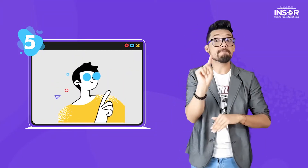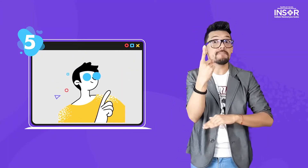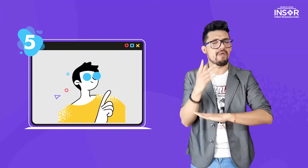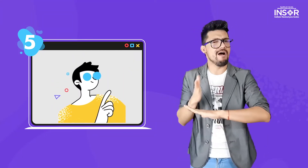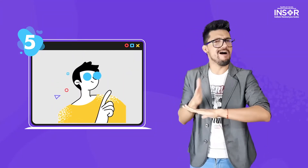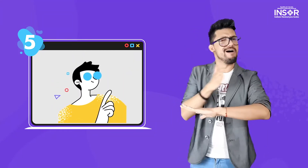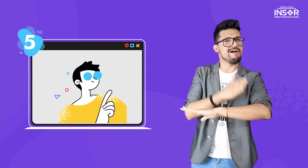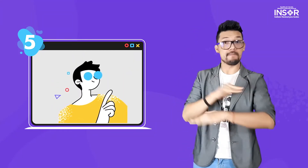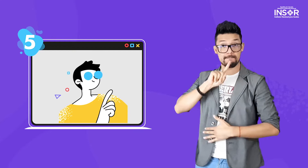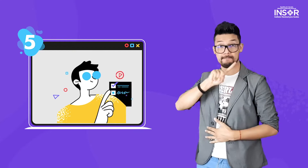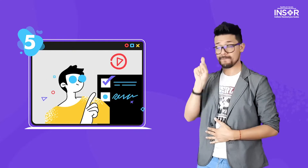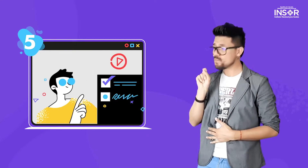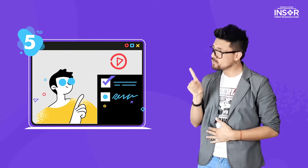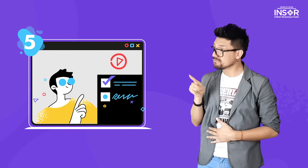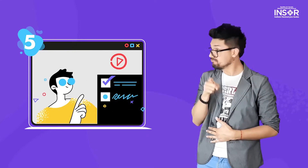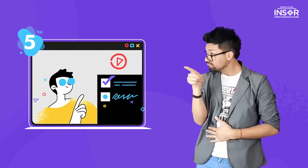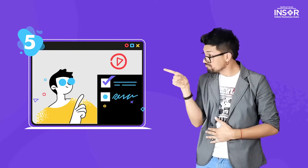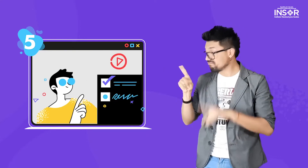si autorizan su publicación.